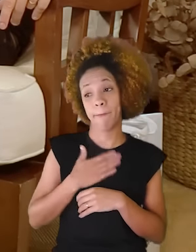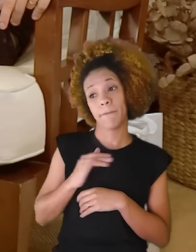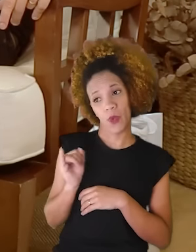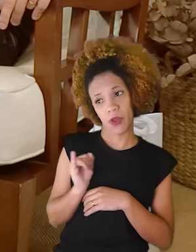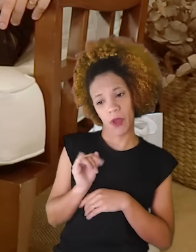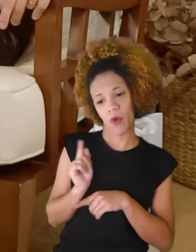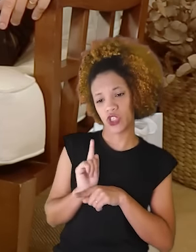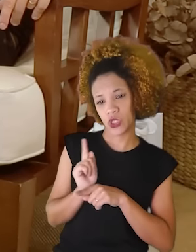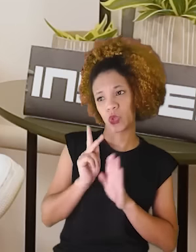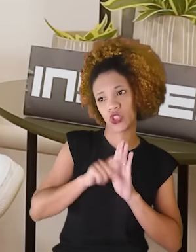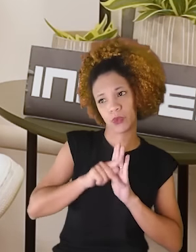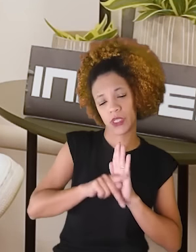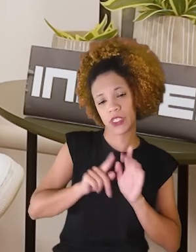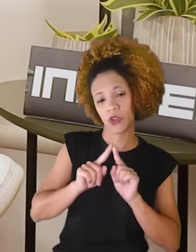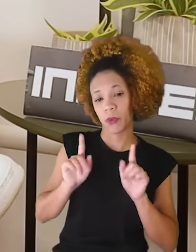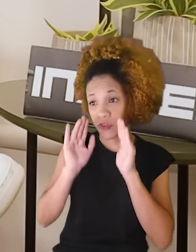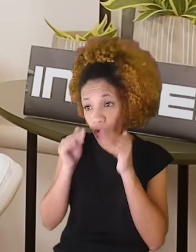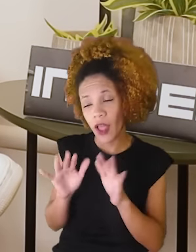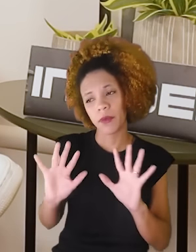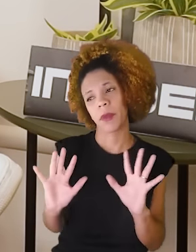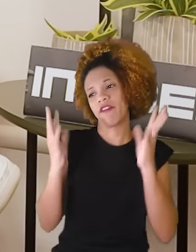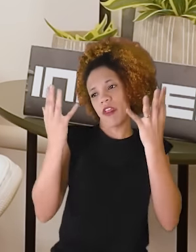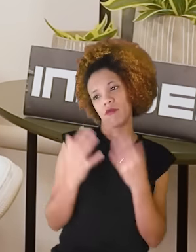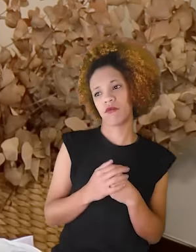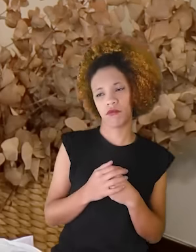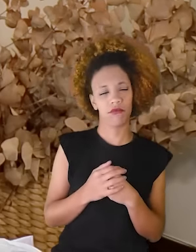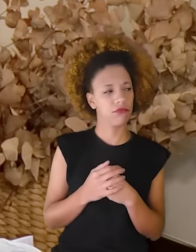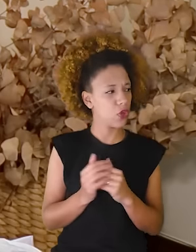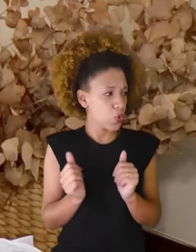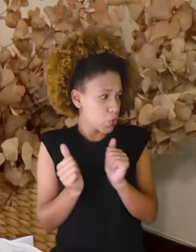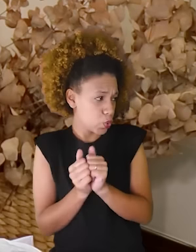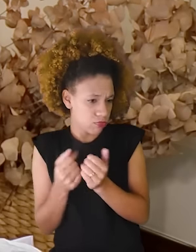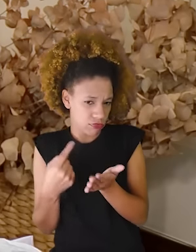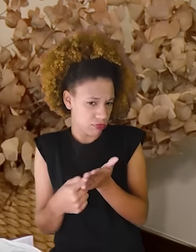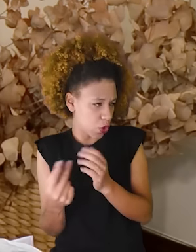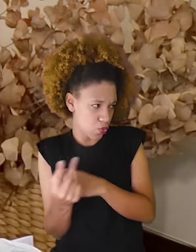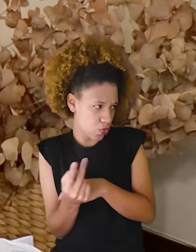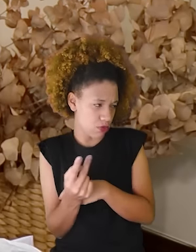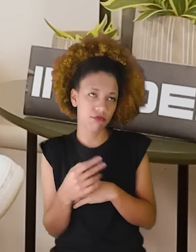Ah ele um gor dejetos voltado evento entendi e por que que você não junta uma coisa com a outra então